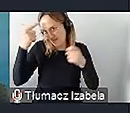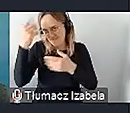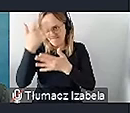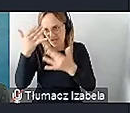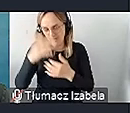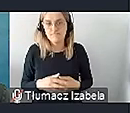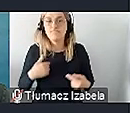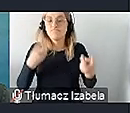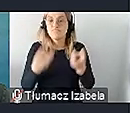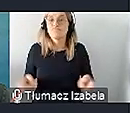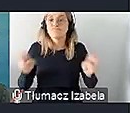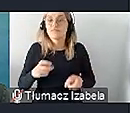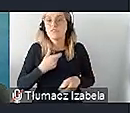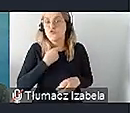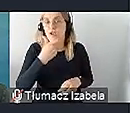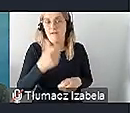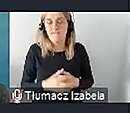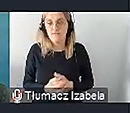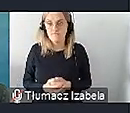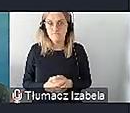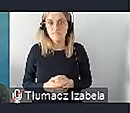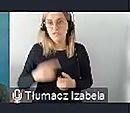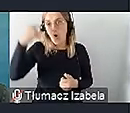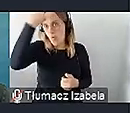Ja zacząłbym żyrafę od narysowania główki,